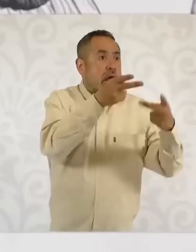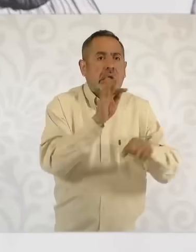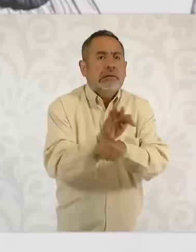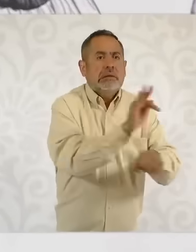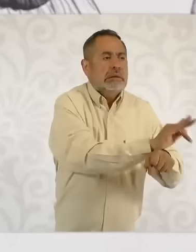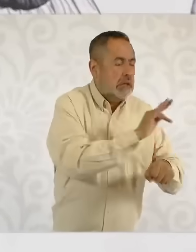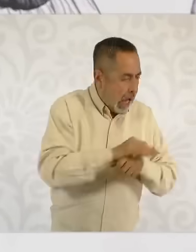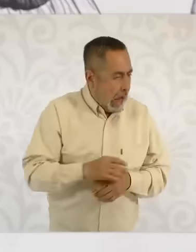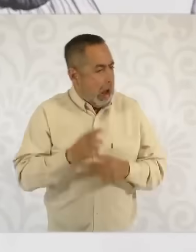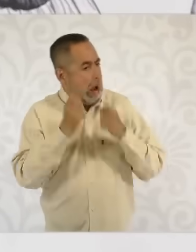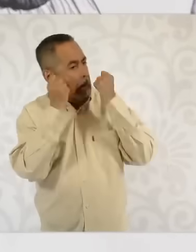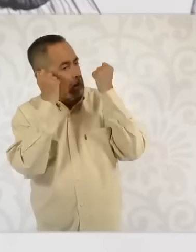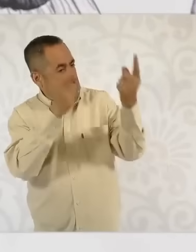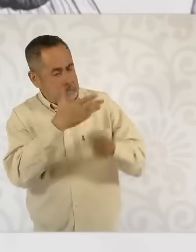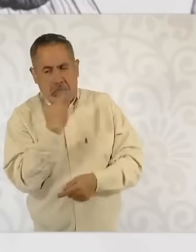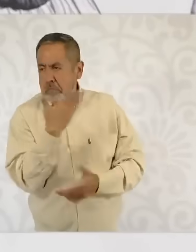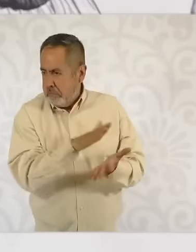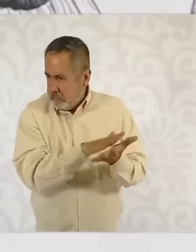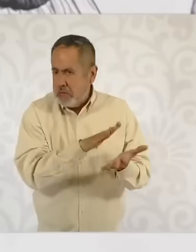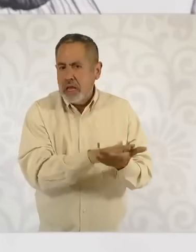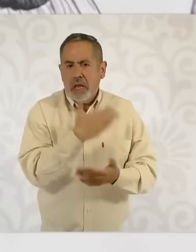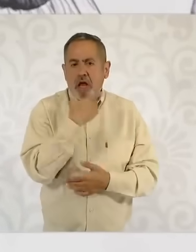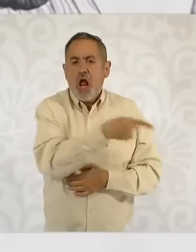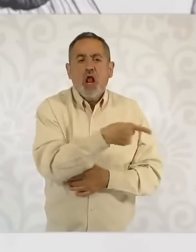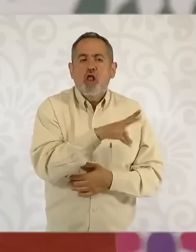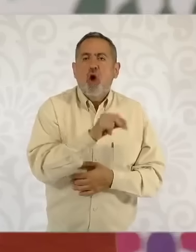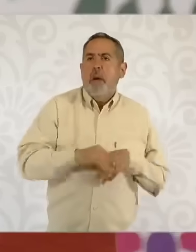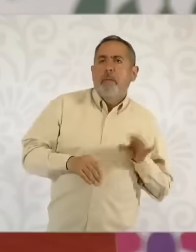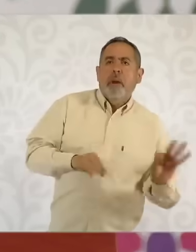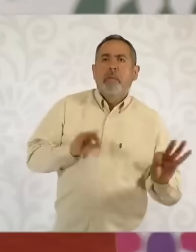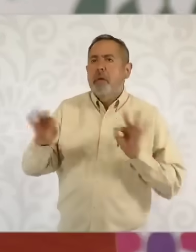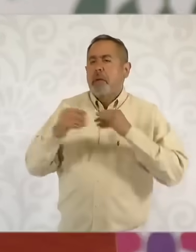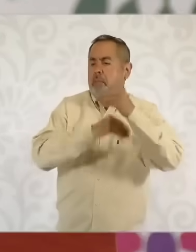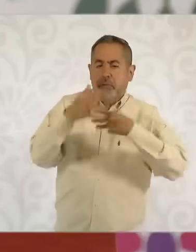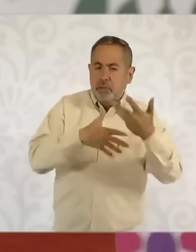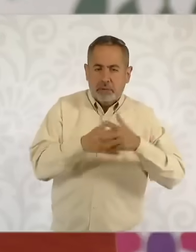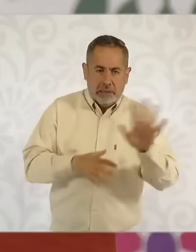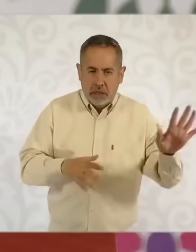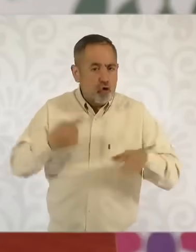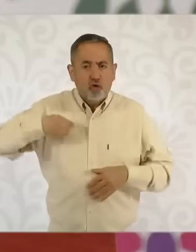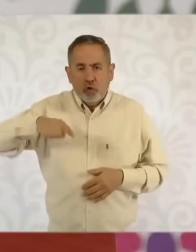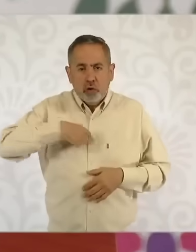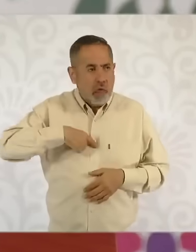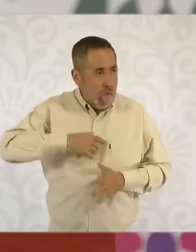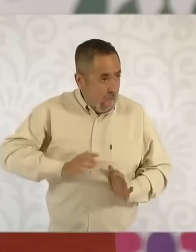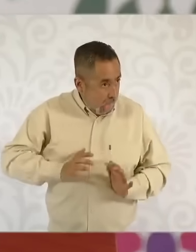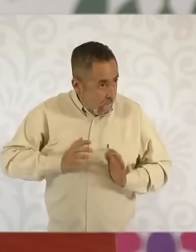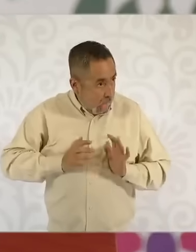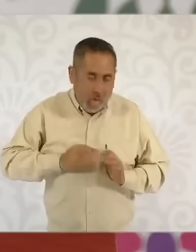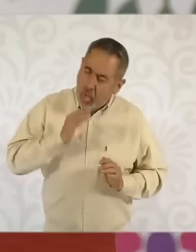que no están buscando esta confrontación Pero no hay que caer en provocaciones No hay que caer en